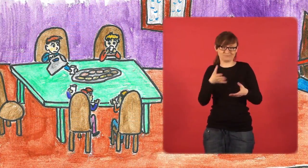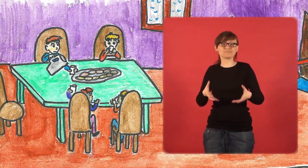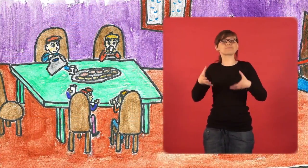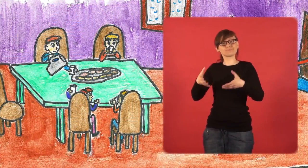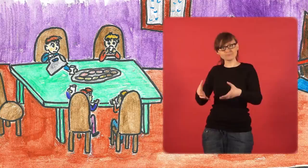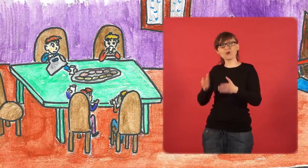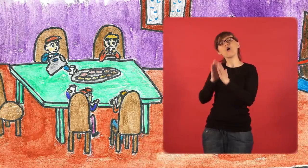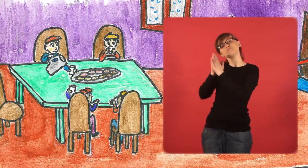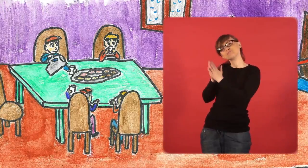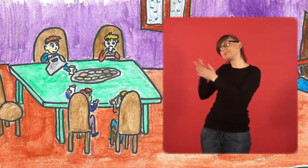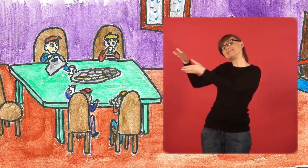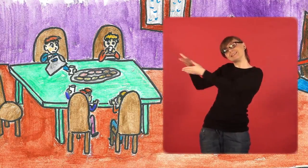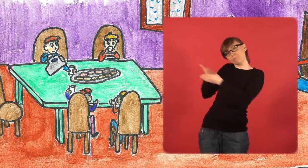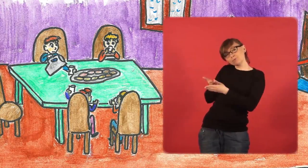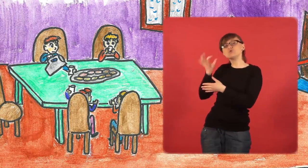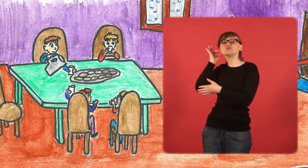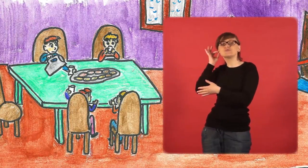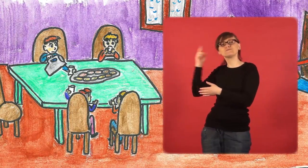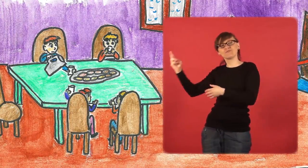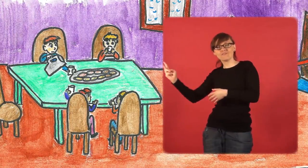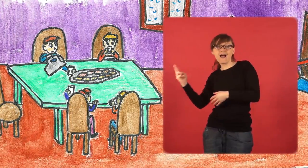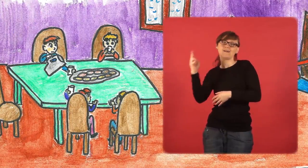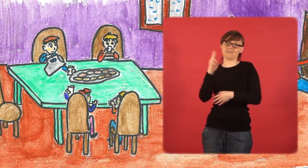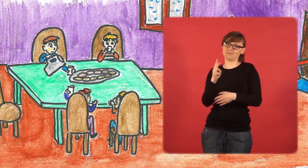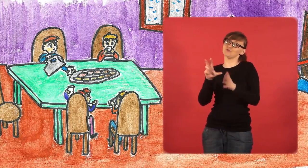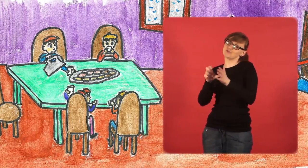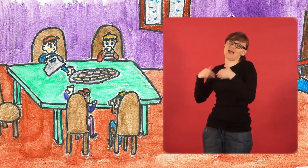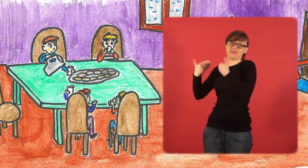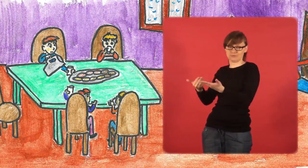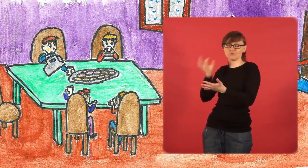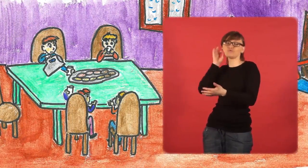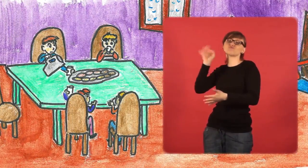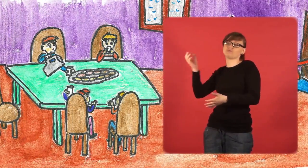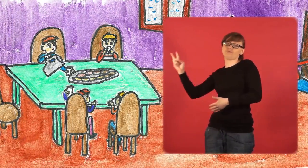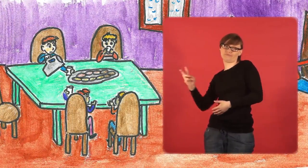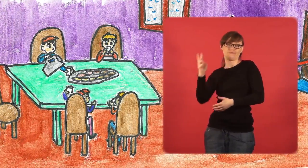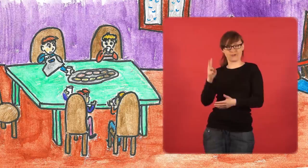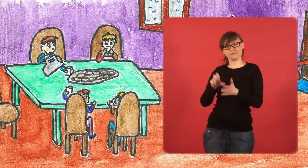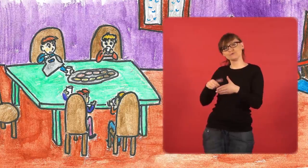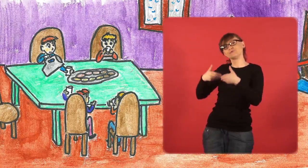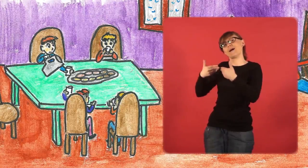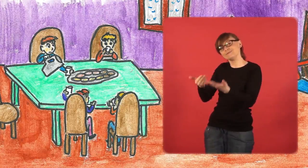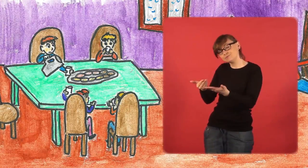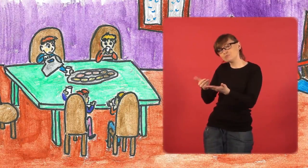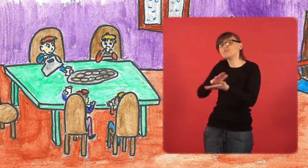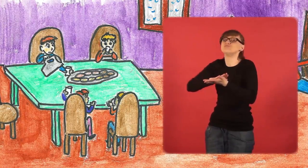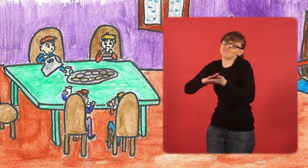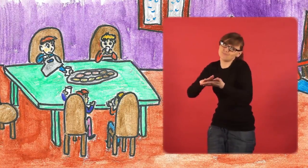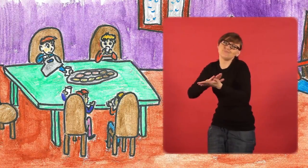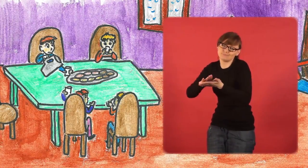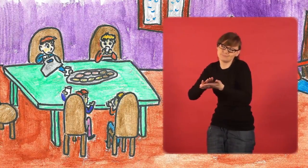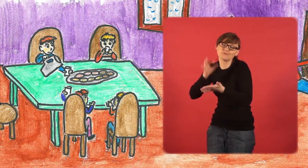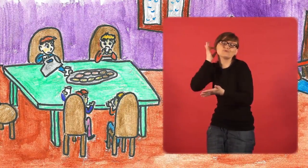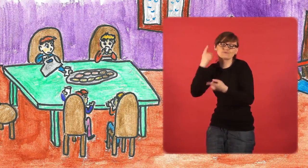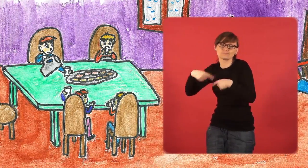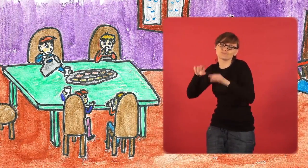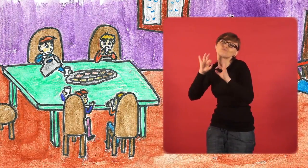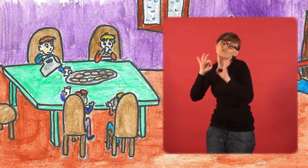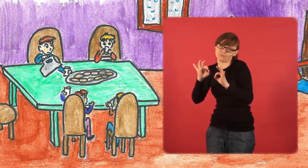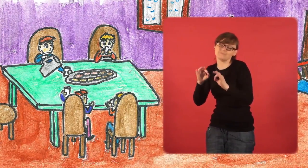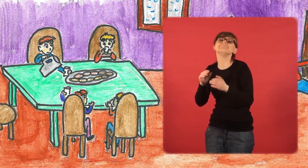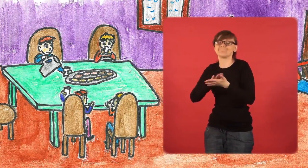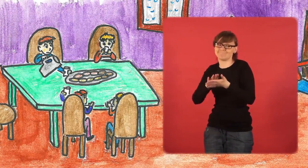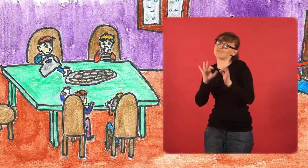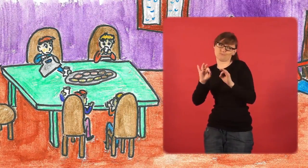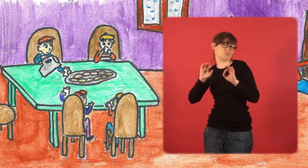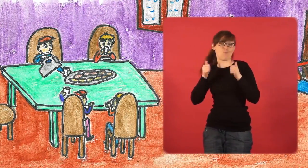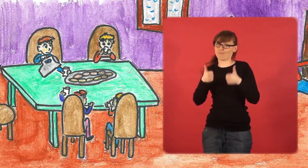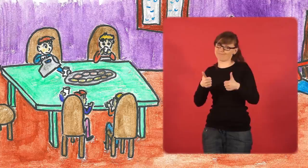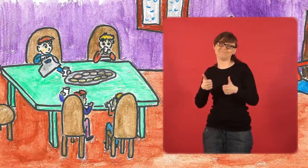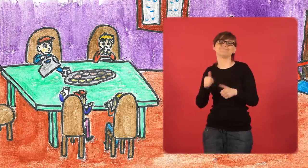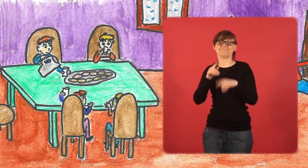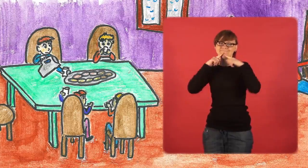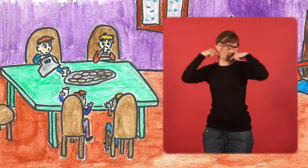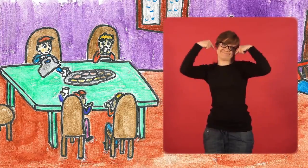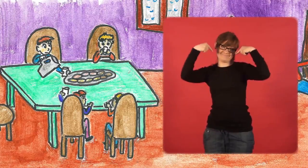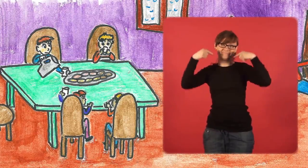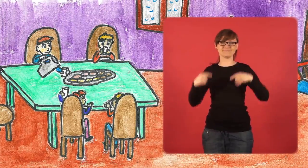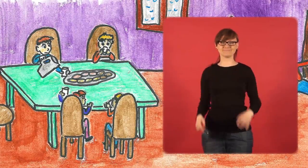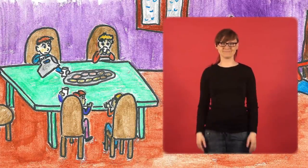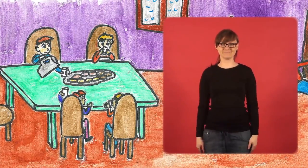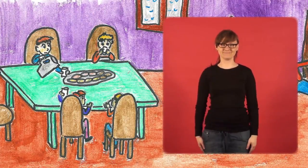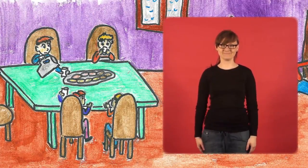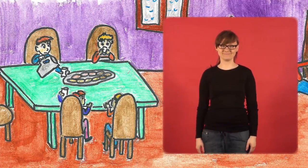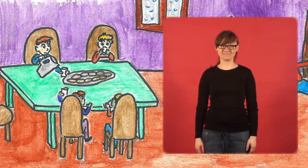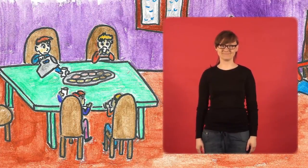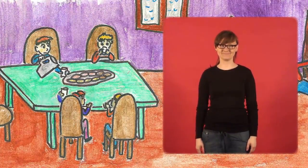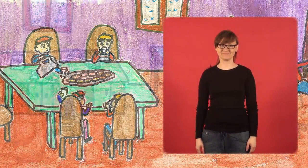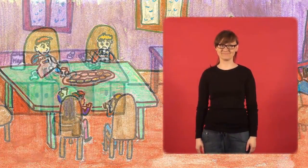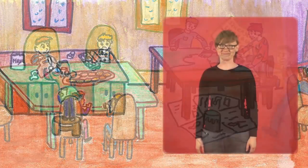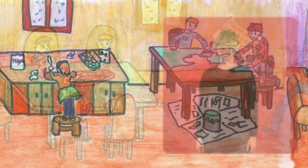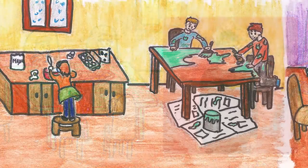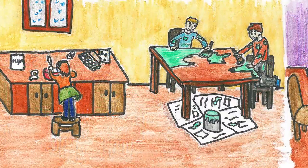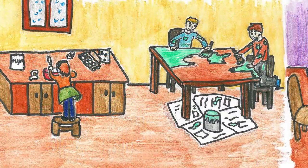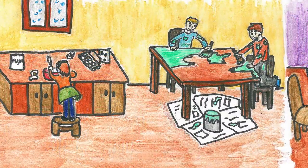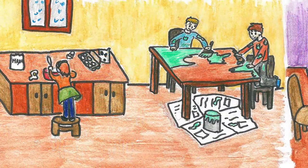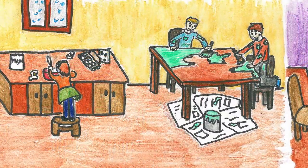Placek był bardzo smaczny. Lissa poczęstowała braci i zaprosiła też koleżanki. W ten sposób dziewczynki się pogodziły.